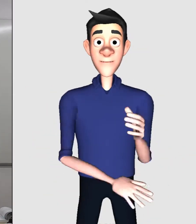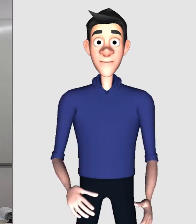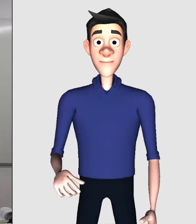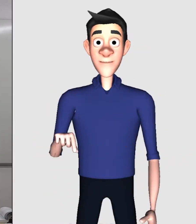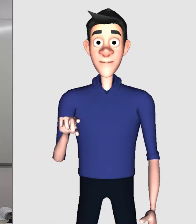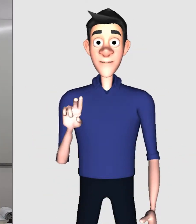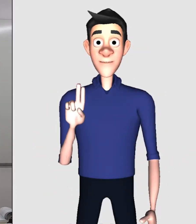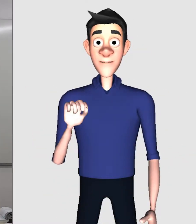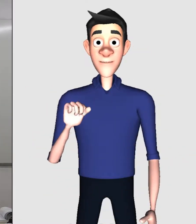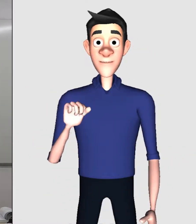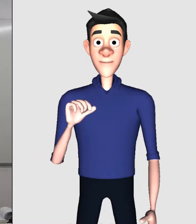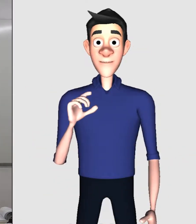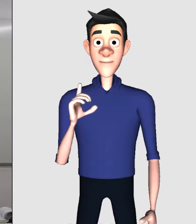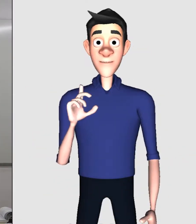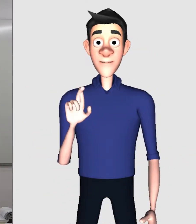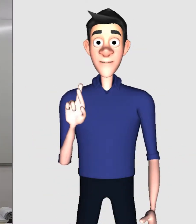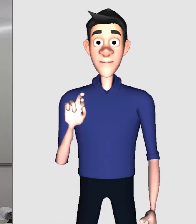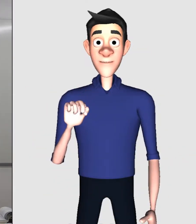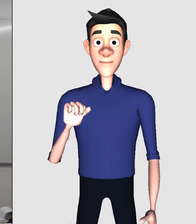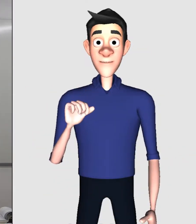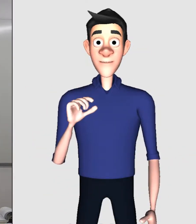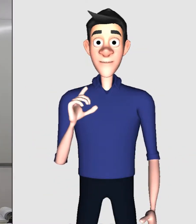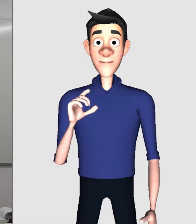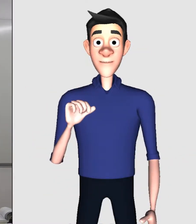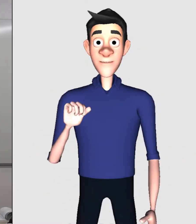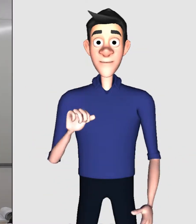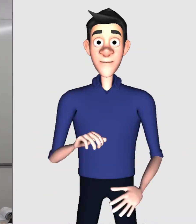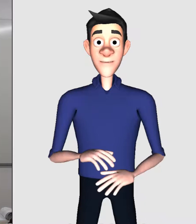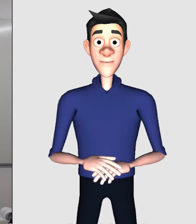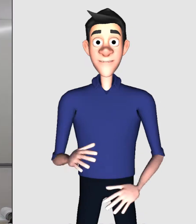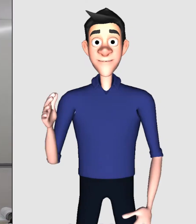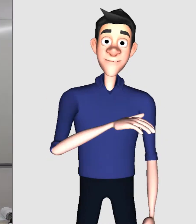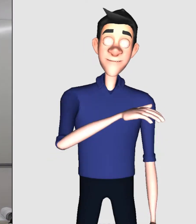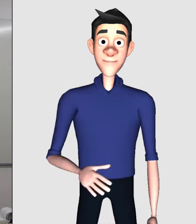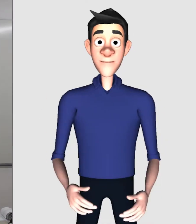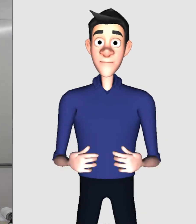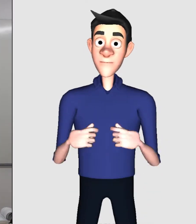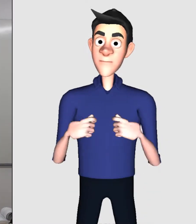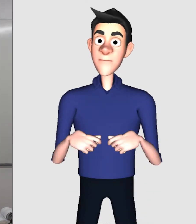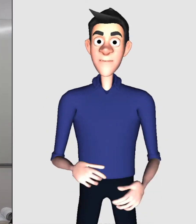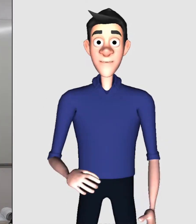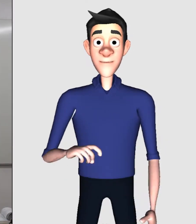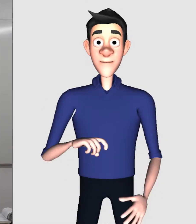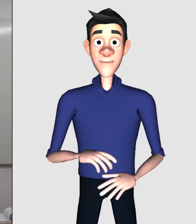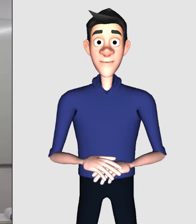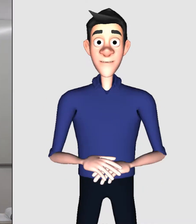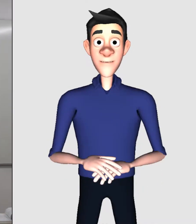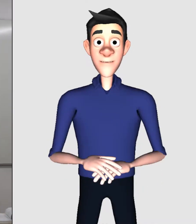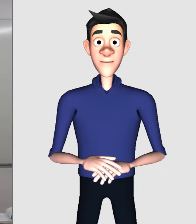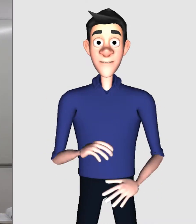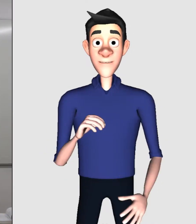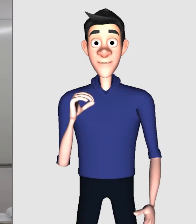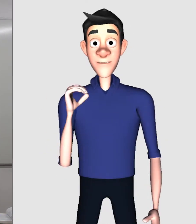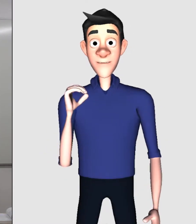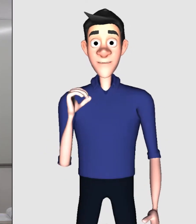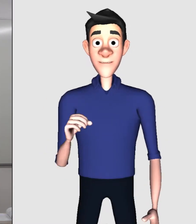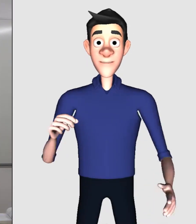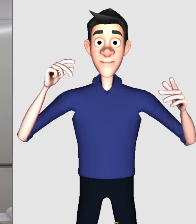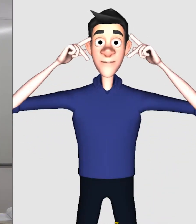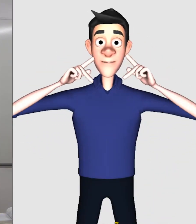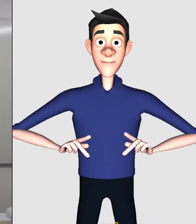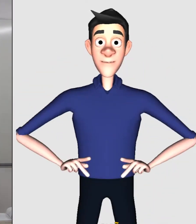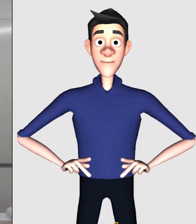Falta colocar Ômega n ao quadrado, então vamos inverter a fração e podemos cortar a raiz